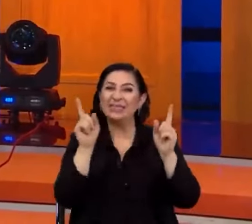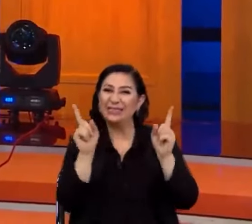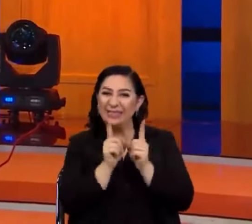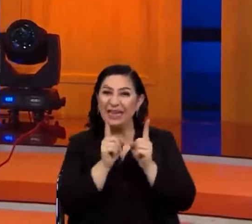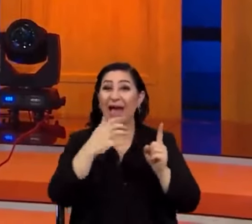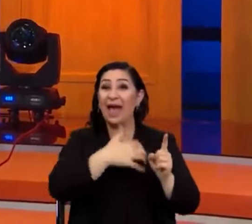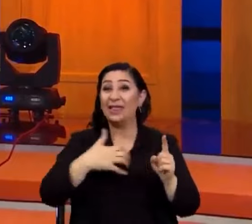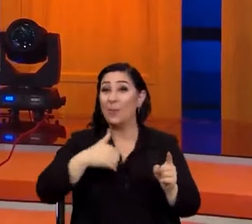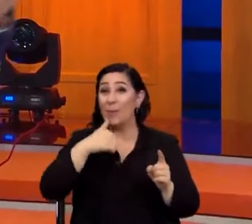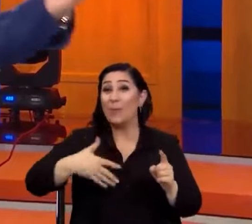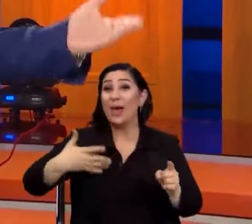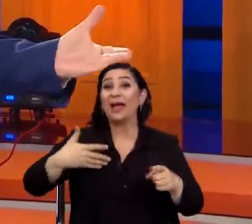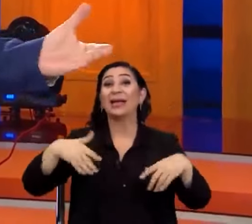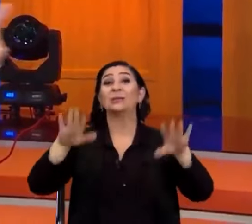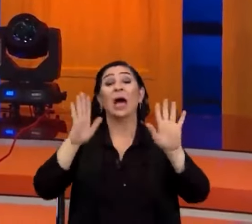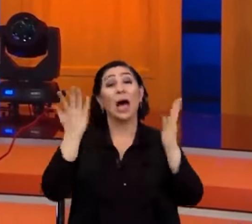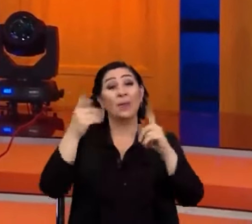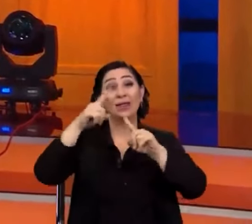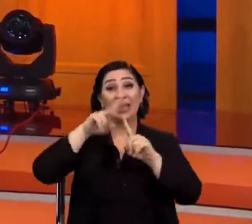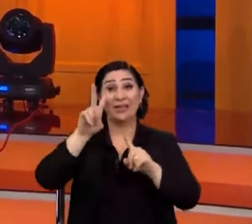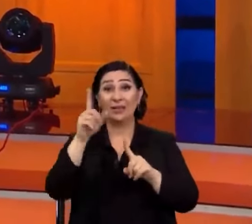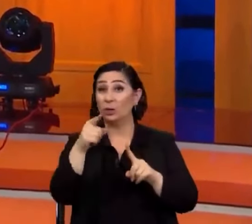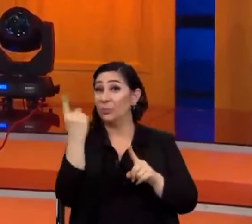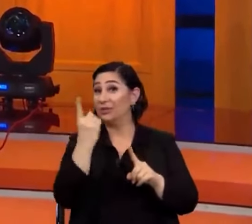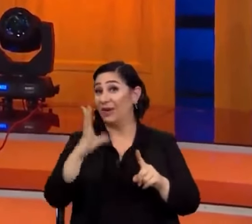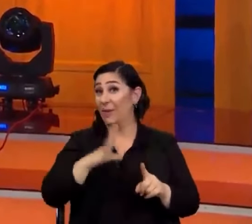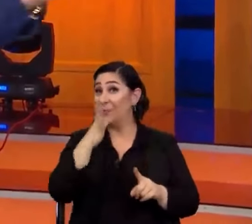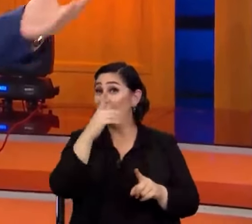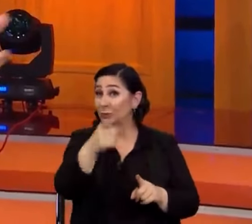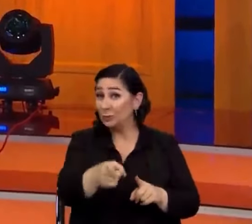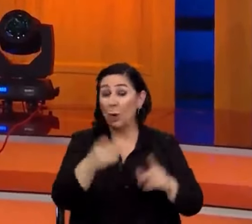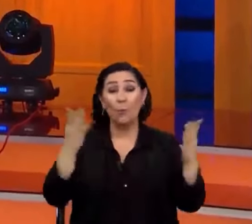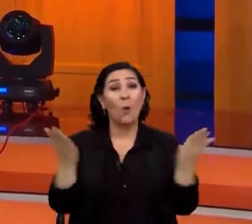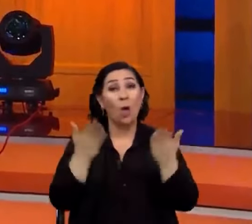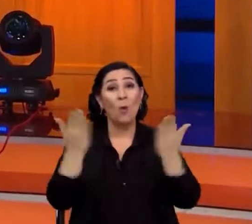etmesinler diye ama televizyonda şöyle bir şey var malumunuz bol bol cinayetli